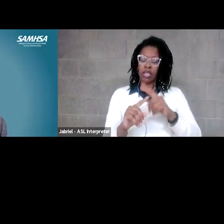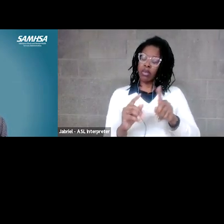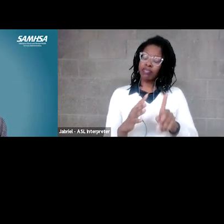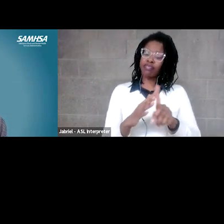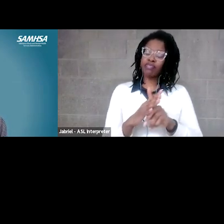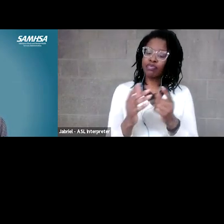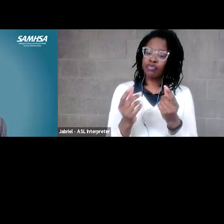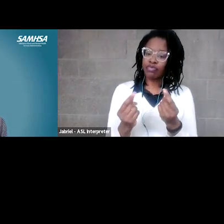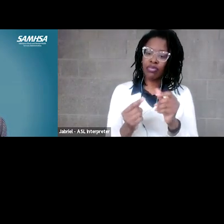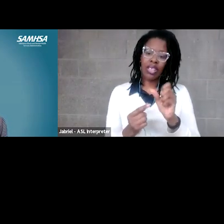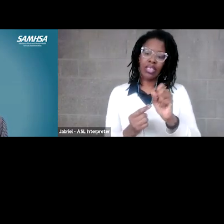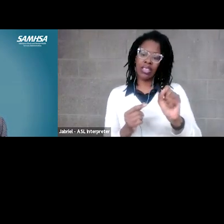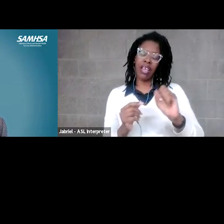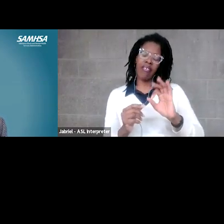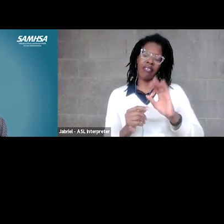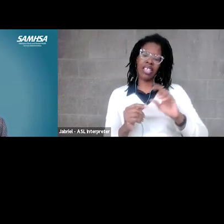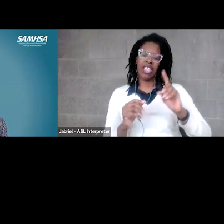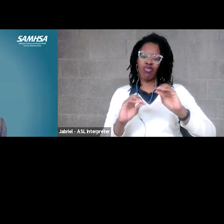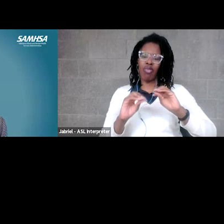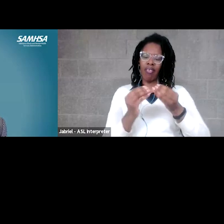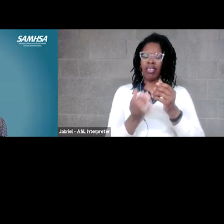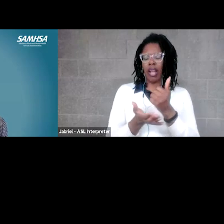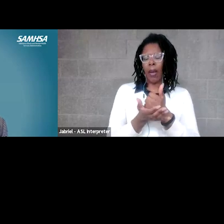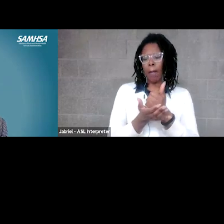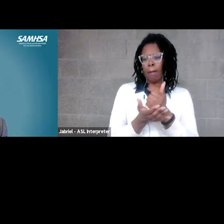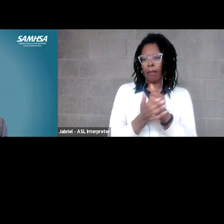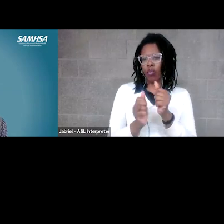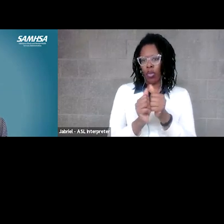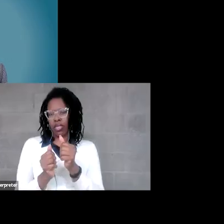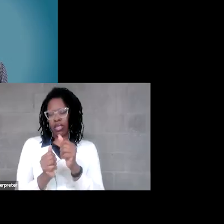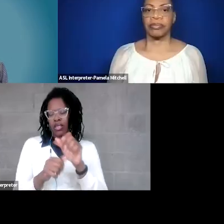la oficina local de la SSA puede ayudar a alguien a obtener su cuenta establecida.